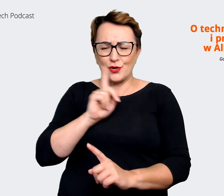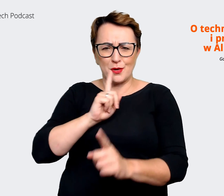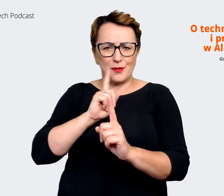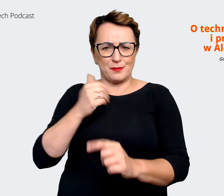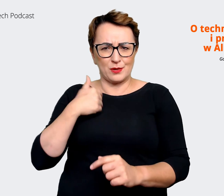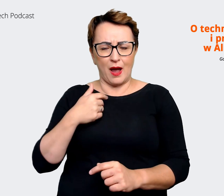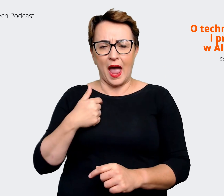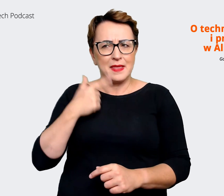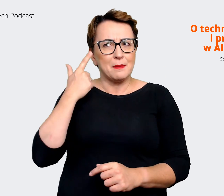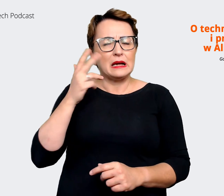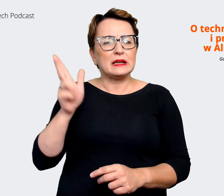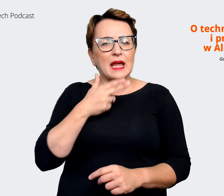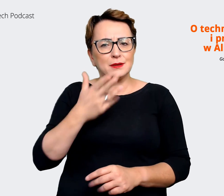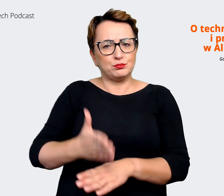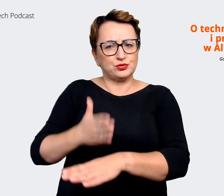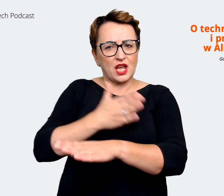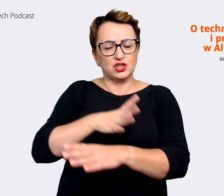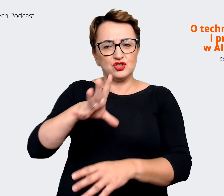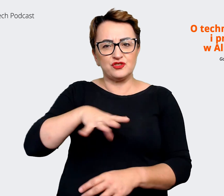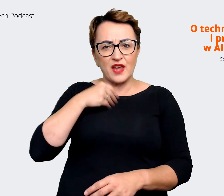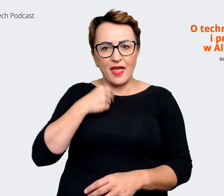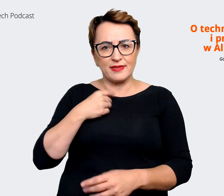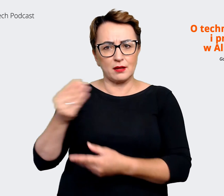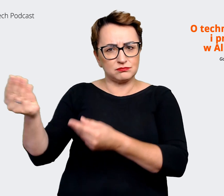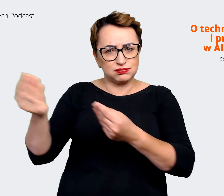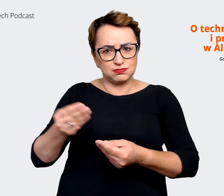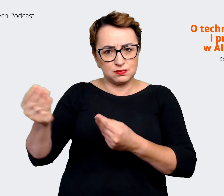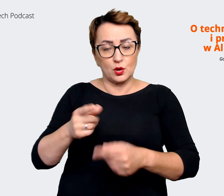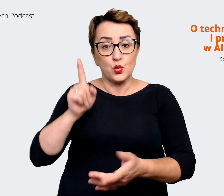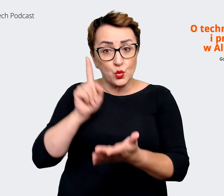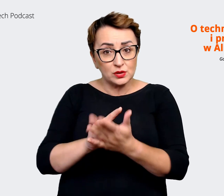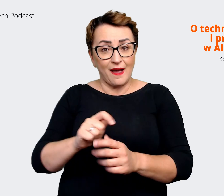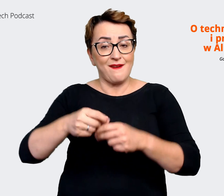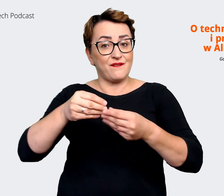przed świętami, która była dowieziona w Wigilię, ale znałem tą informację. Mariusz